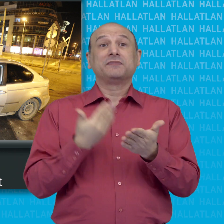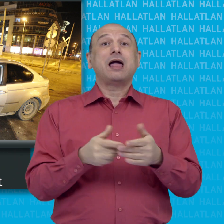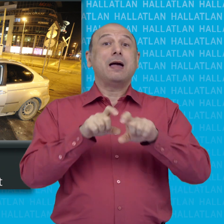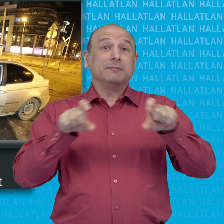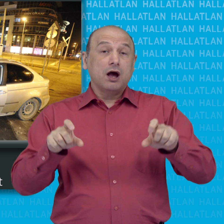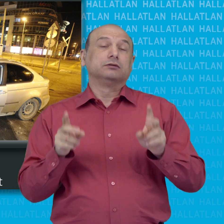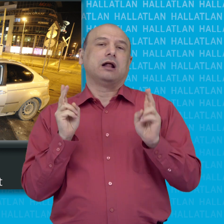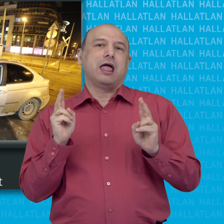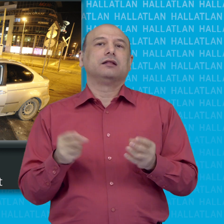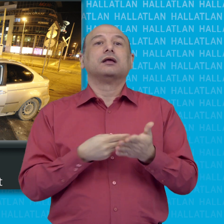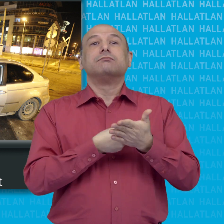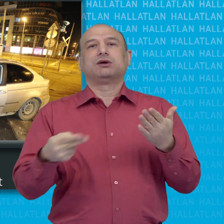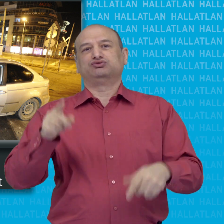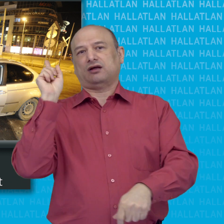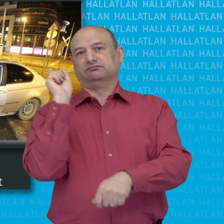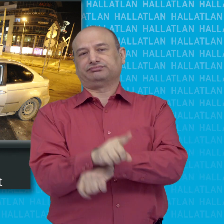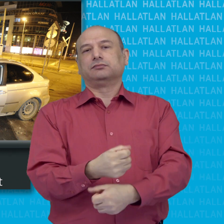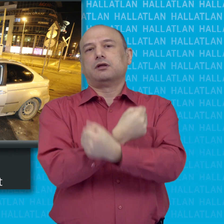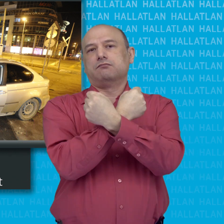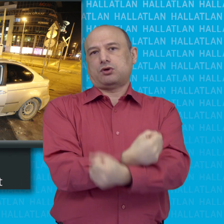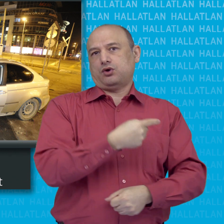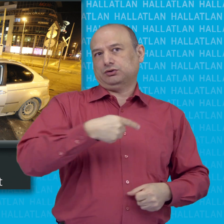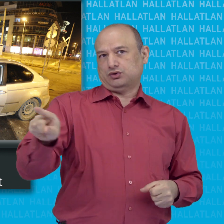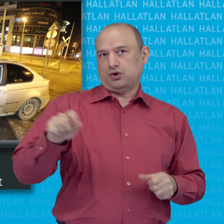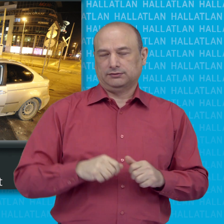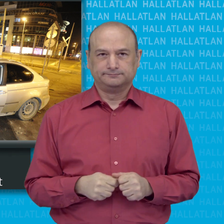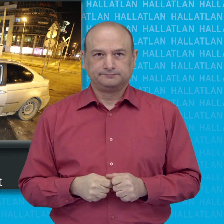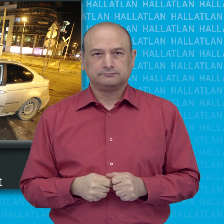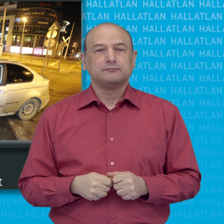és börtönbüntetést is kiszabhat a bíróság.